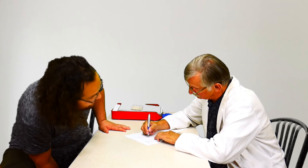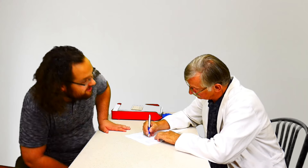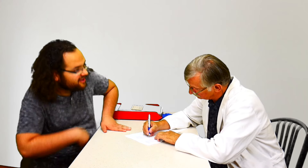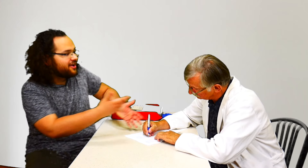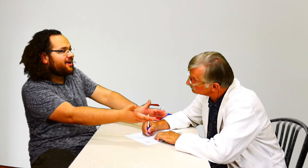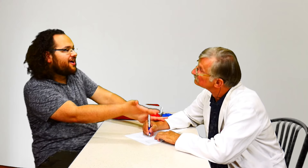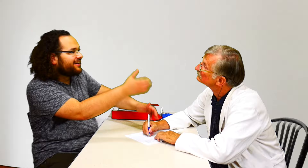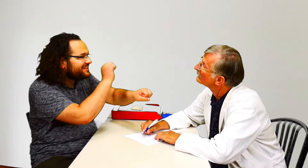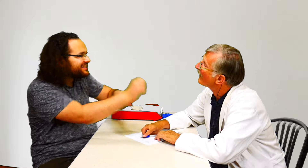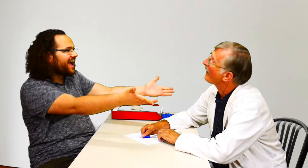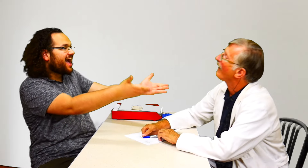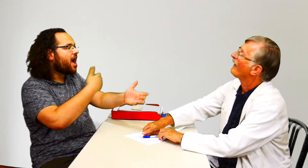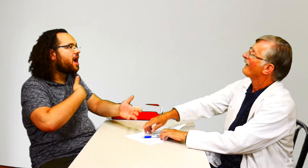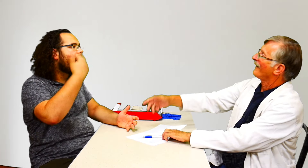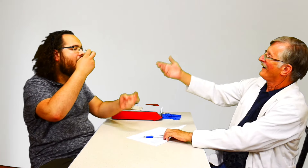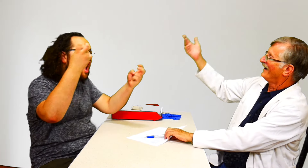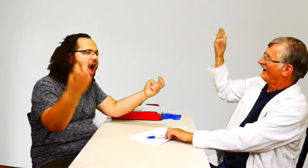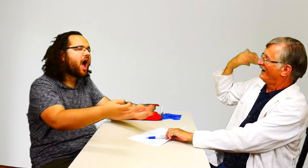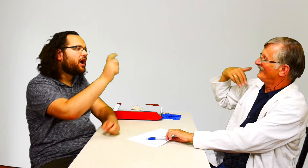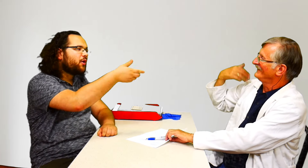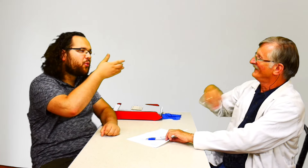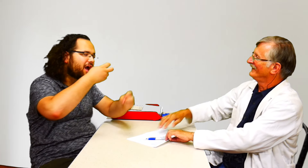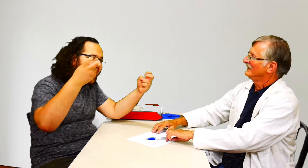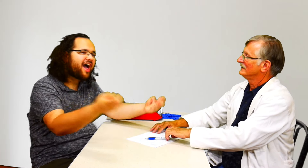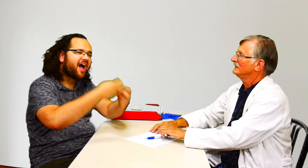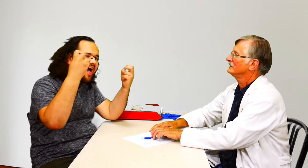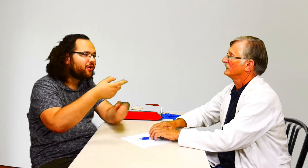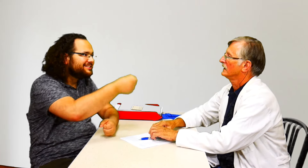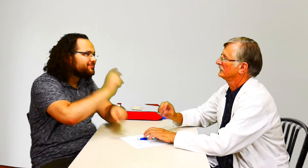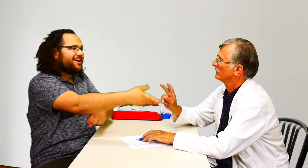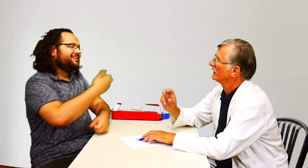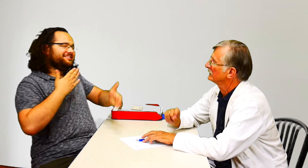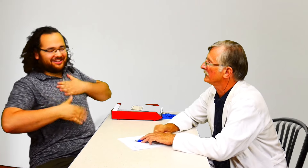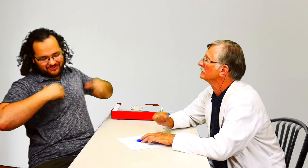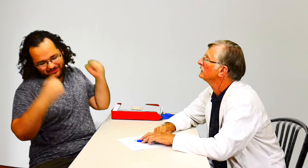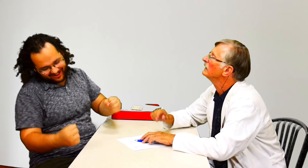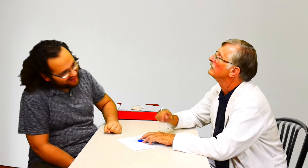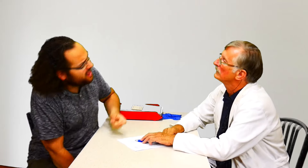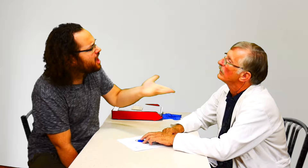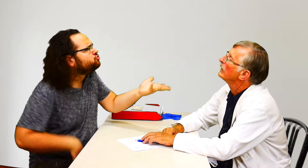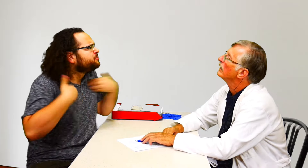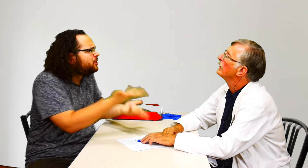O! To Ty! Wcześniej szukałem Cię bardzo długo! Gdzie byłeś?!